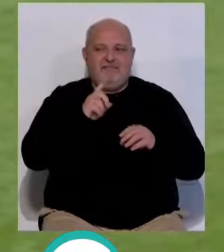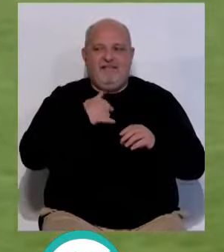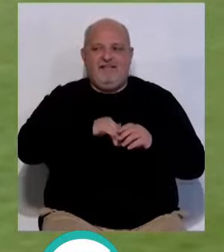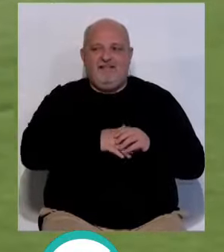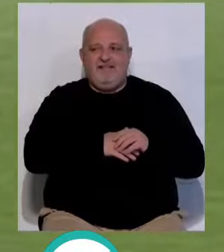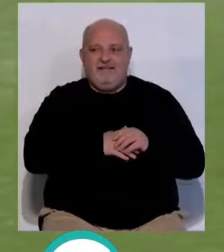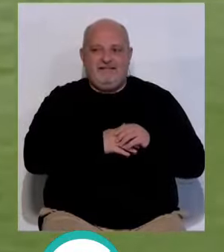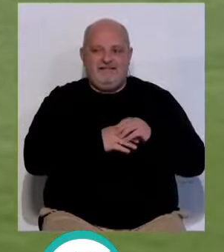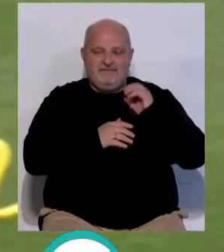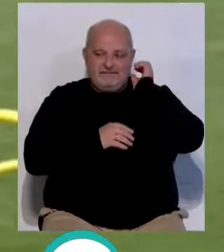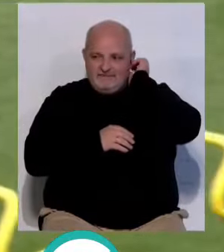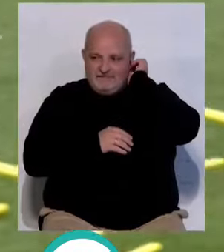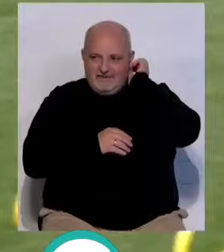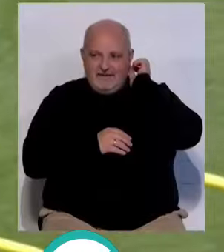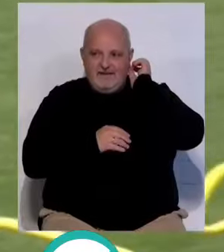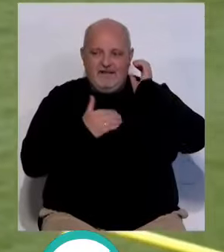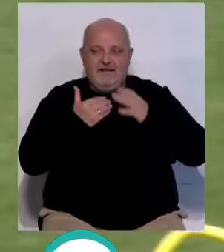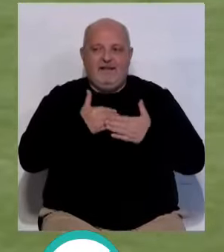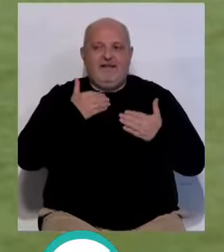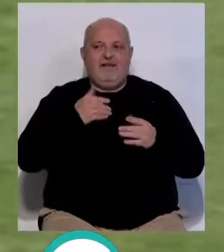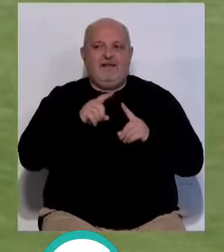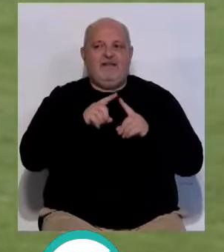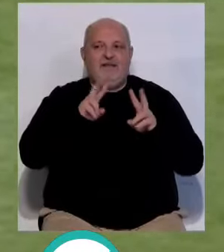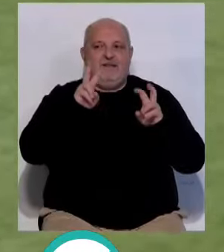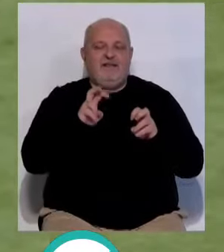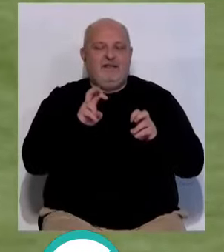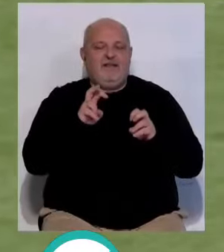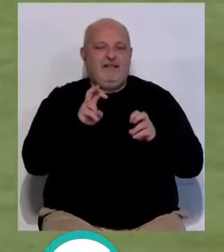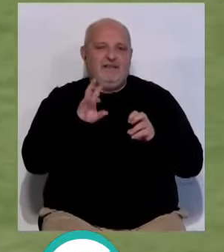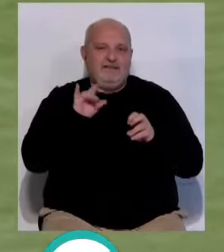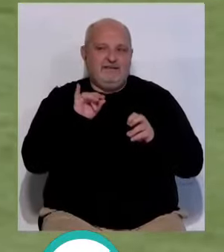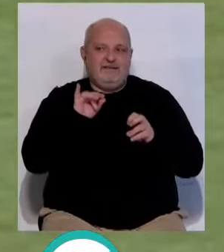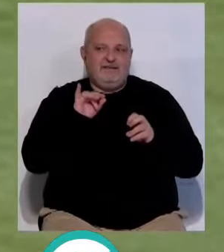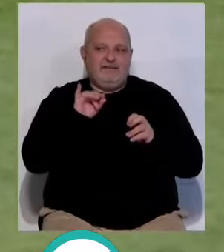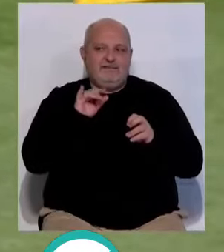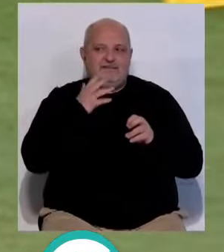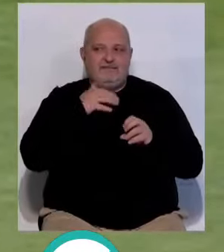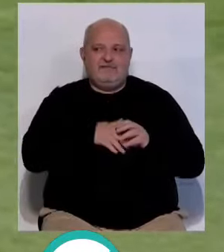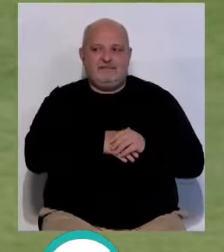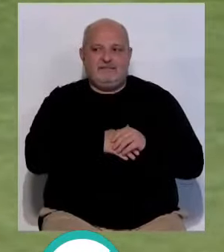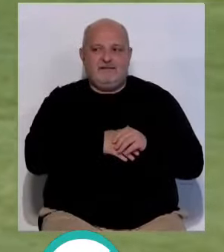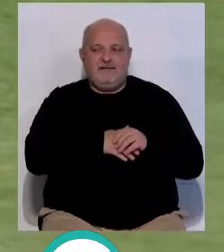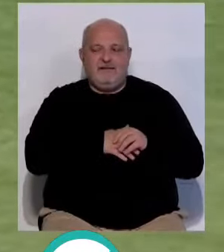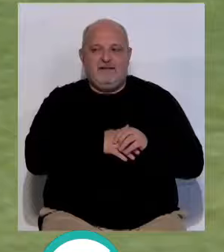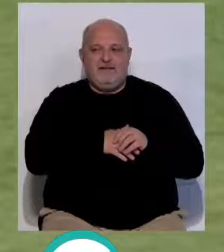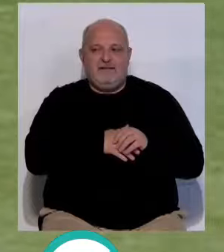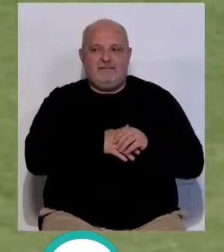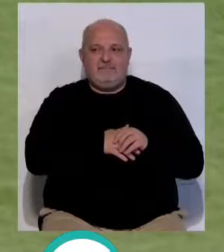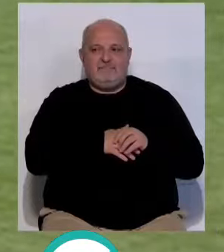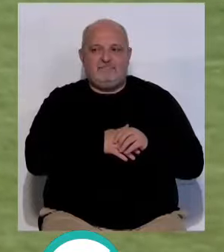no ya vimos en pretemporada como hubo un clan que sí que sí el se puso amarillo Rubio pollo no Rubio